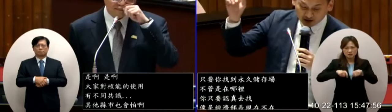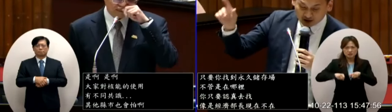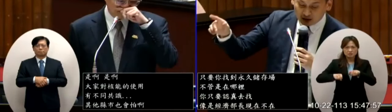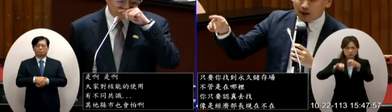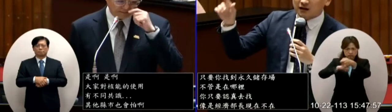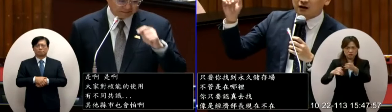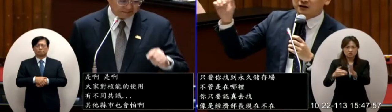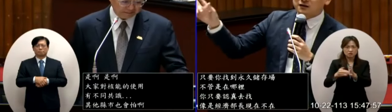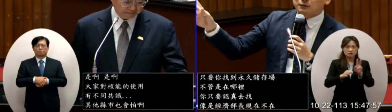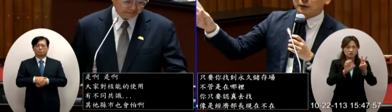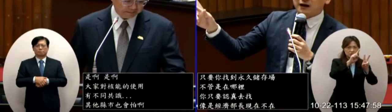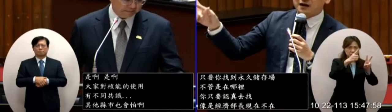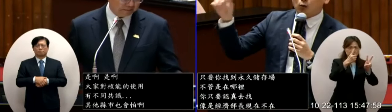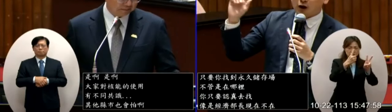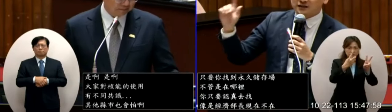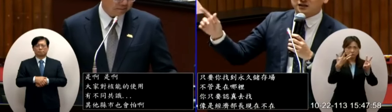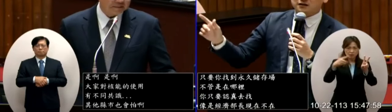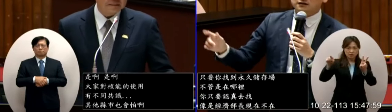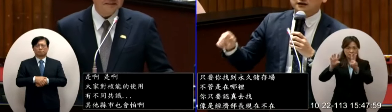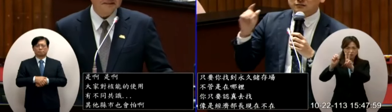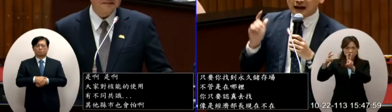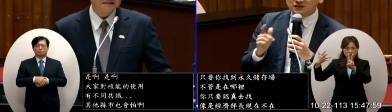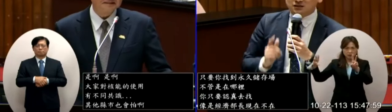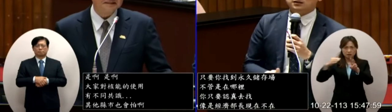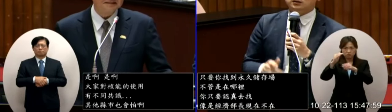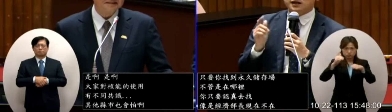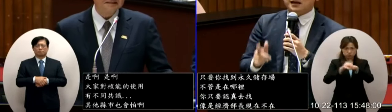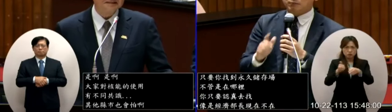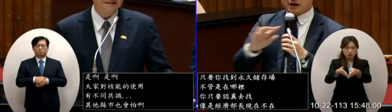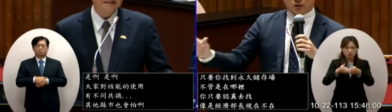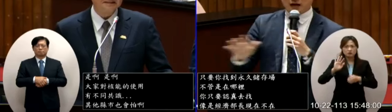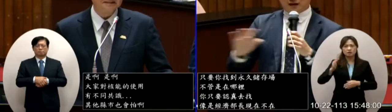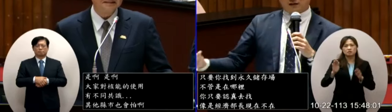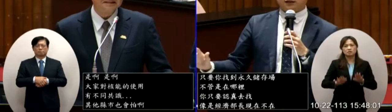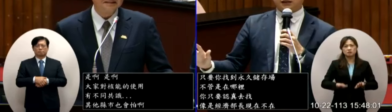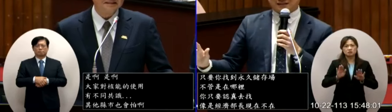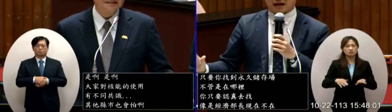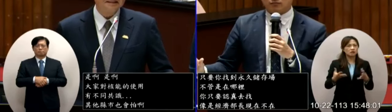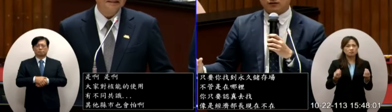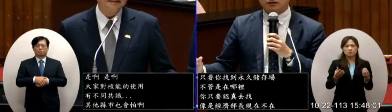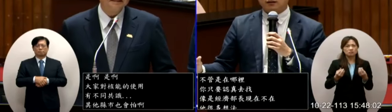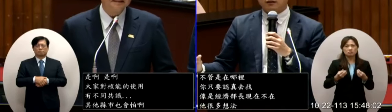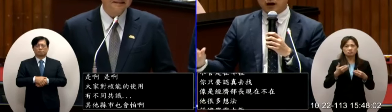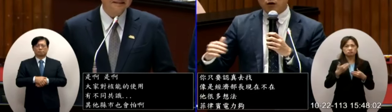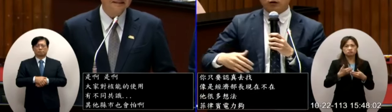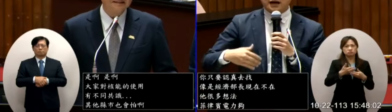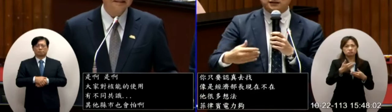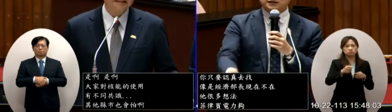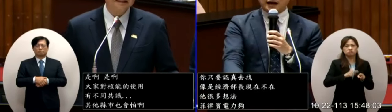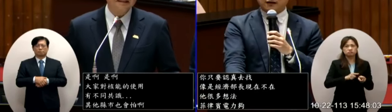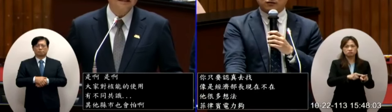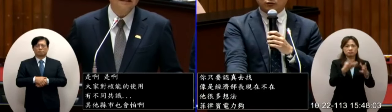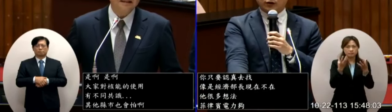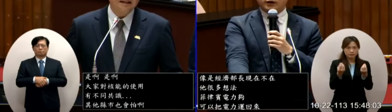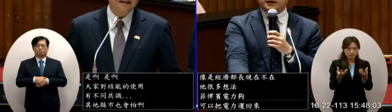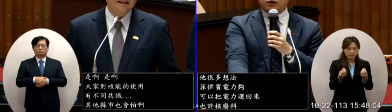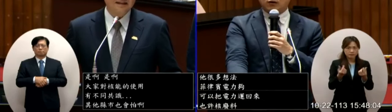2018到2028要完成 但是現在沒有任何的進展 包括我上次在委員會的時候